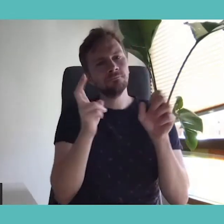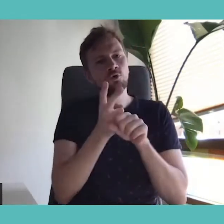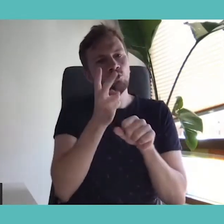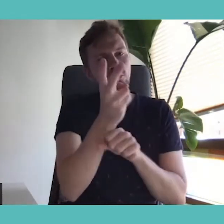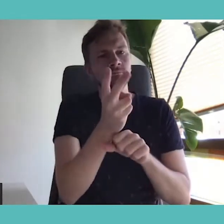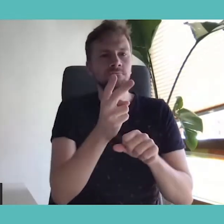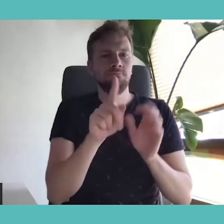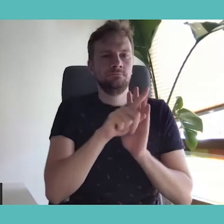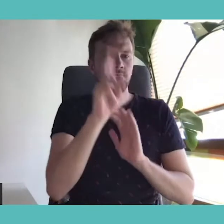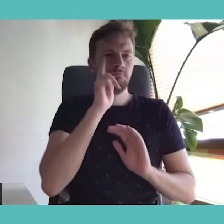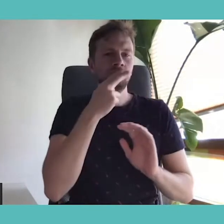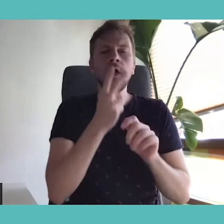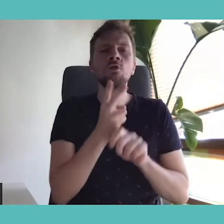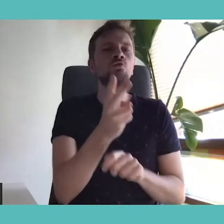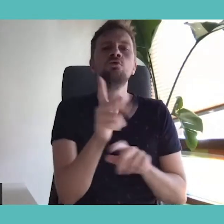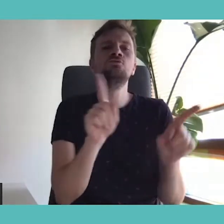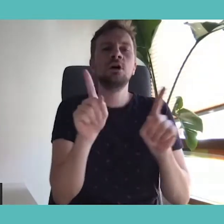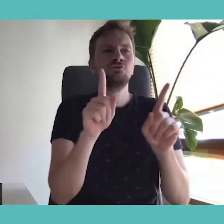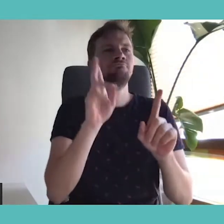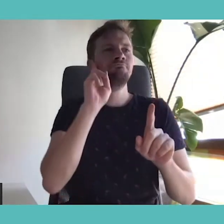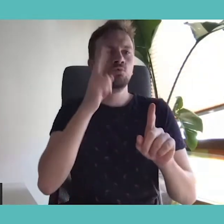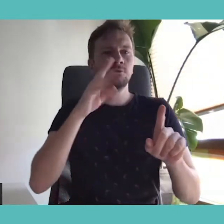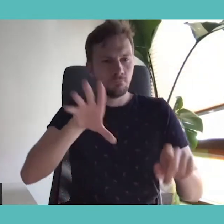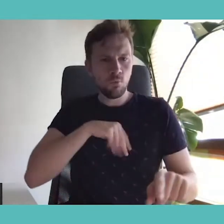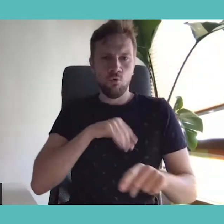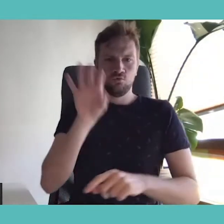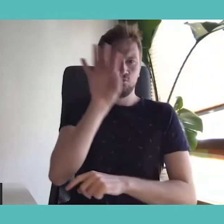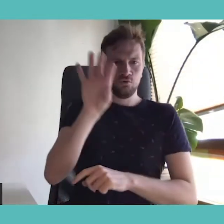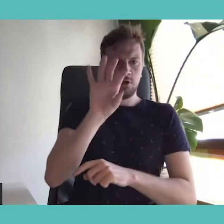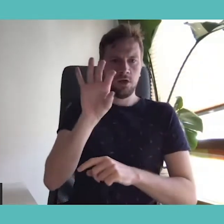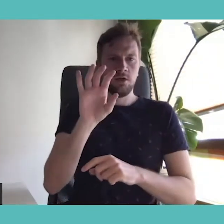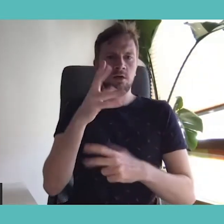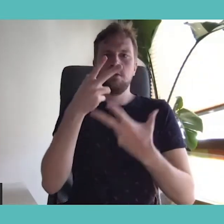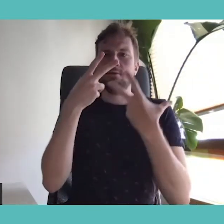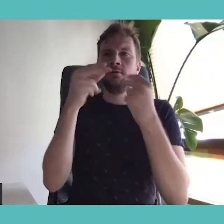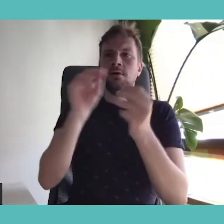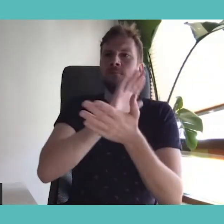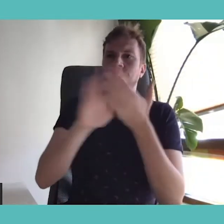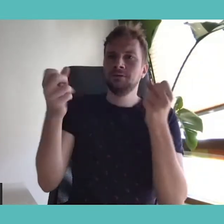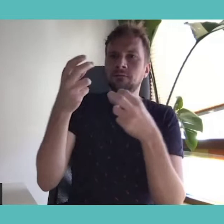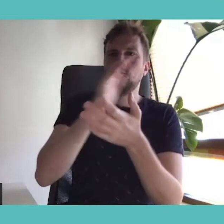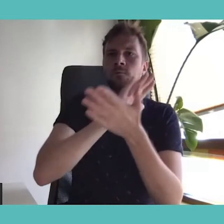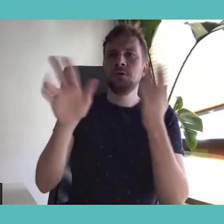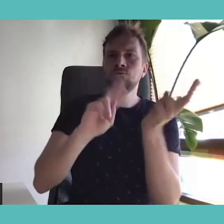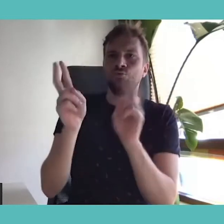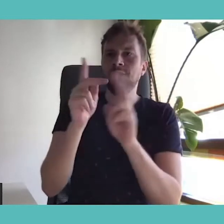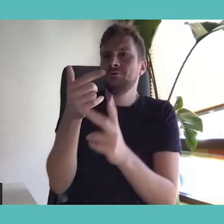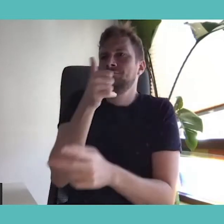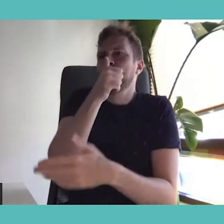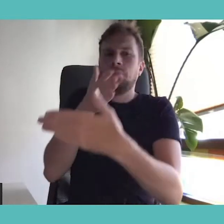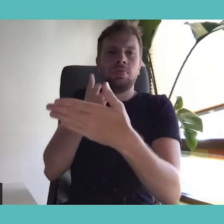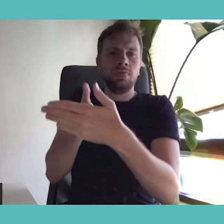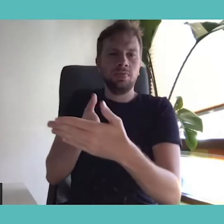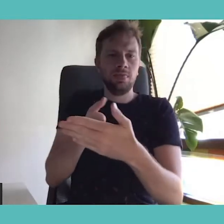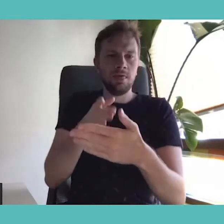Dostępność dla Głuchych oznacza możliwość obejrzenia wiadomości w telewizji. Nie może być bariery w postaci braku napisów czy braku tłumacza.